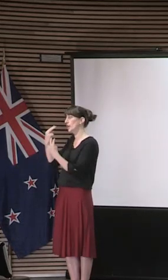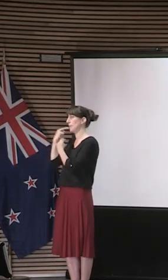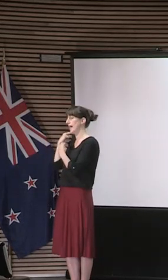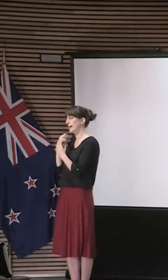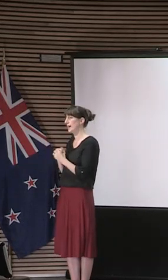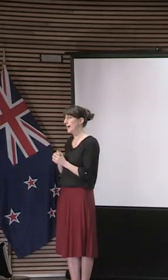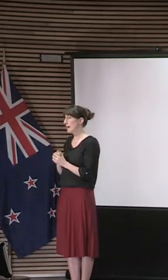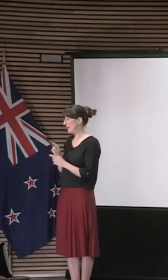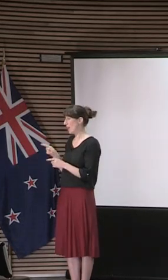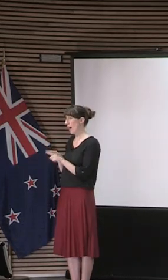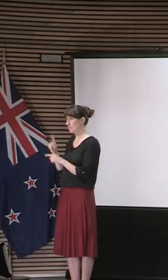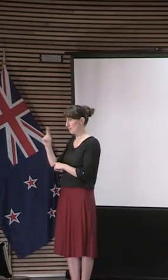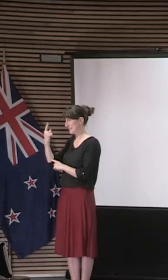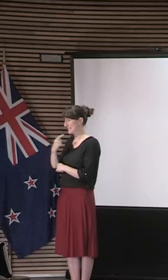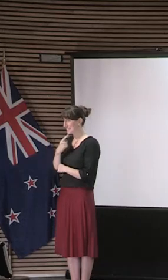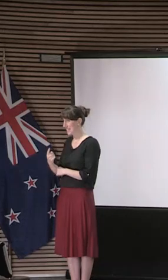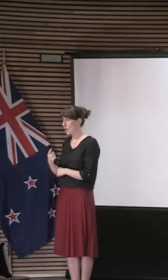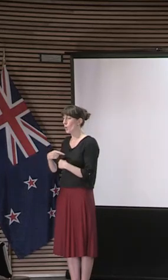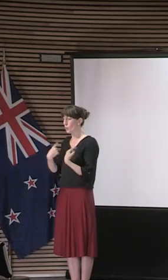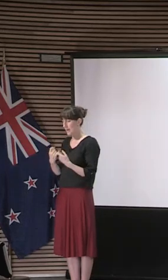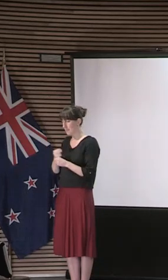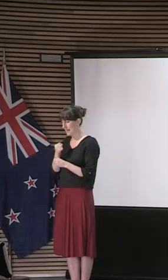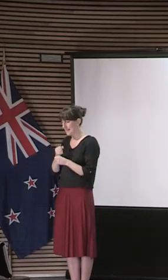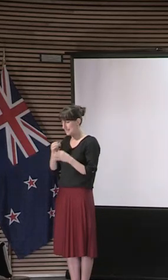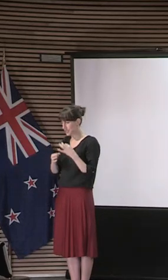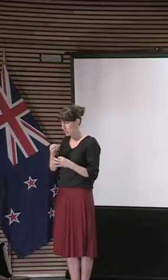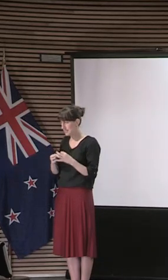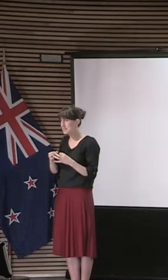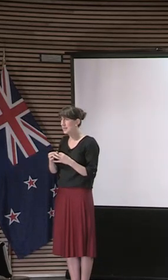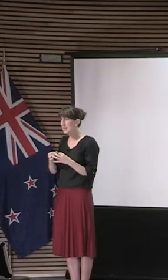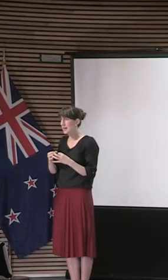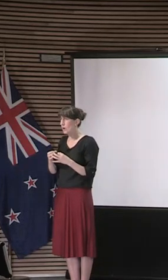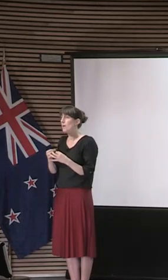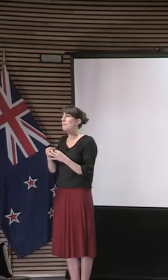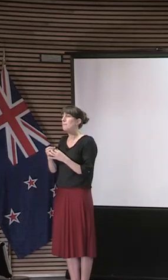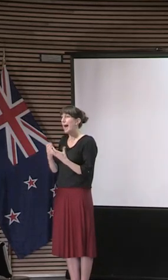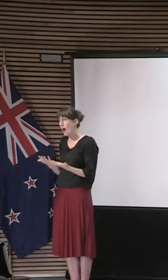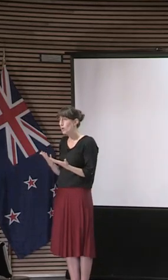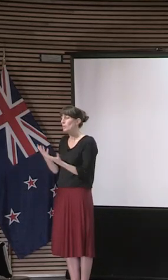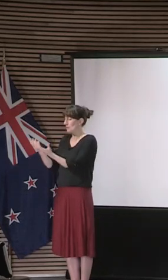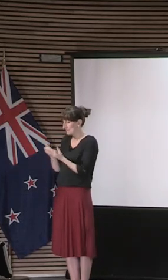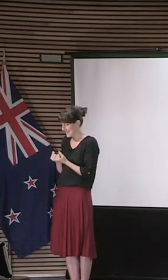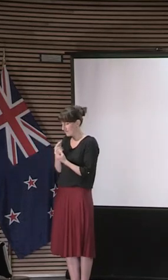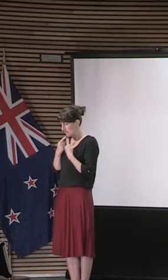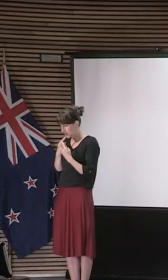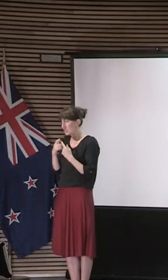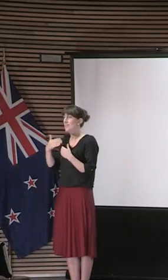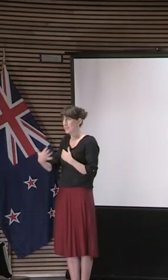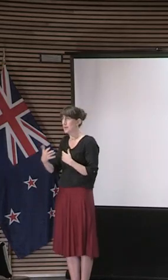koe ki te ora whakamua, engari ka marama koe ki te titiro